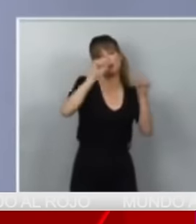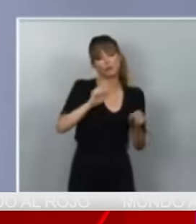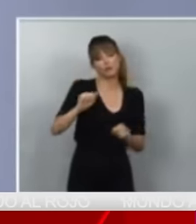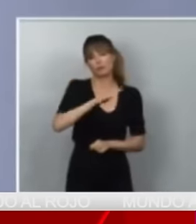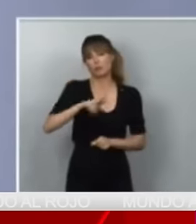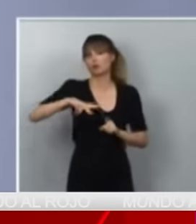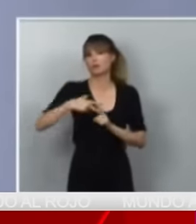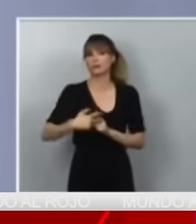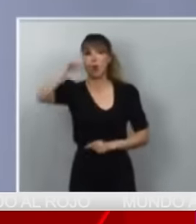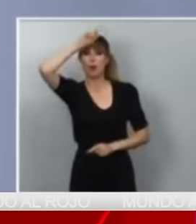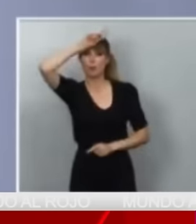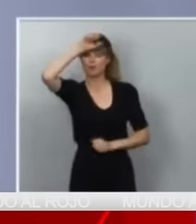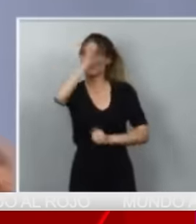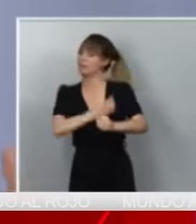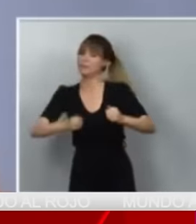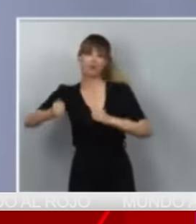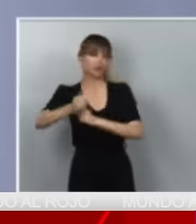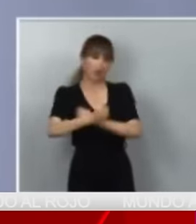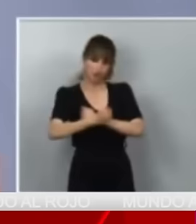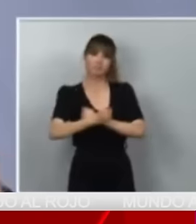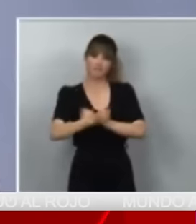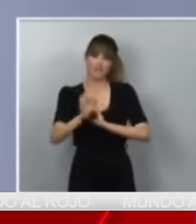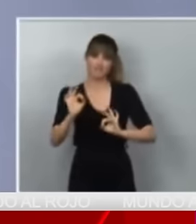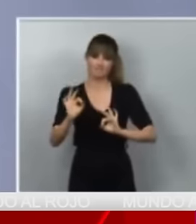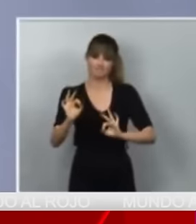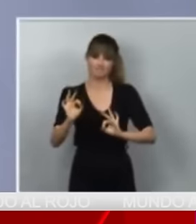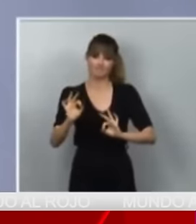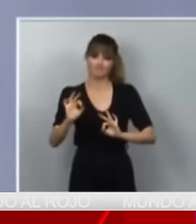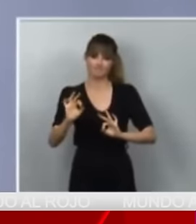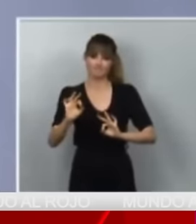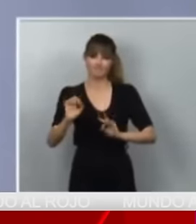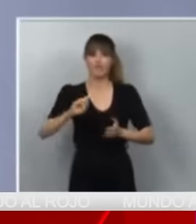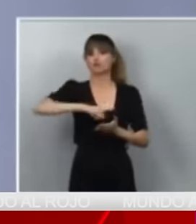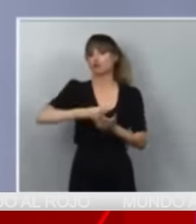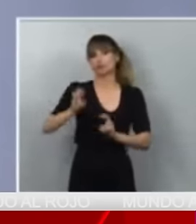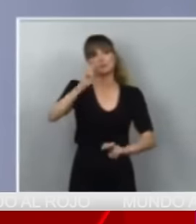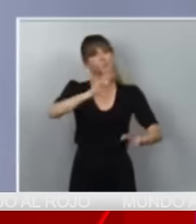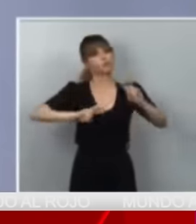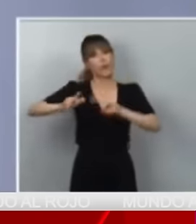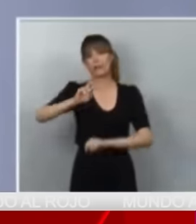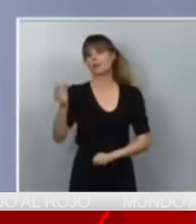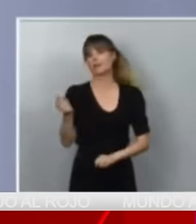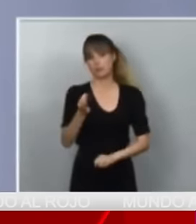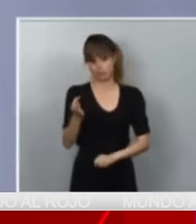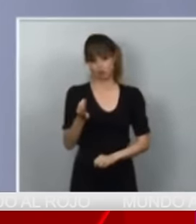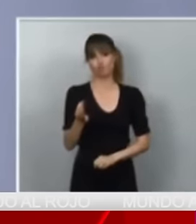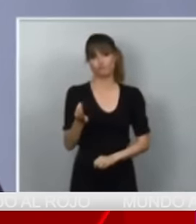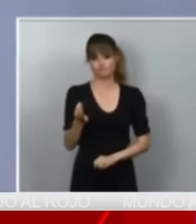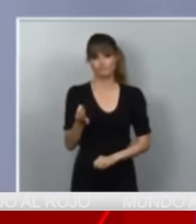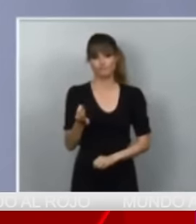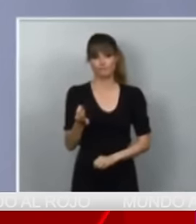el que debe primar y Buscar soluciones que además al mismo tiempo aseguren completamente eh la eh la